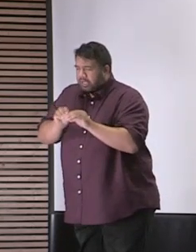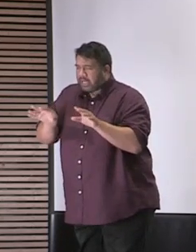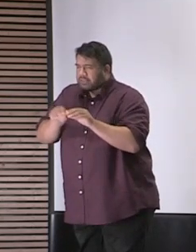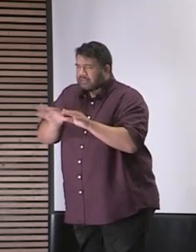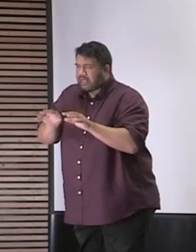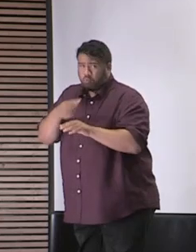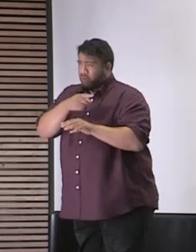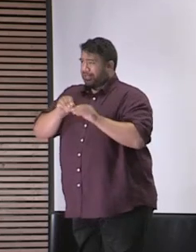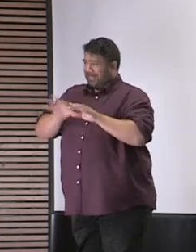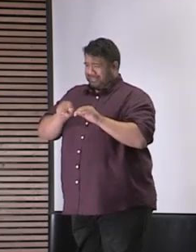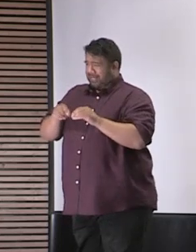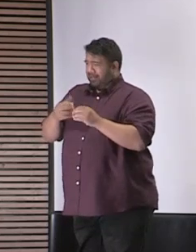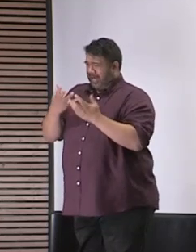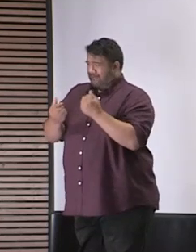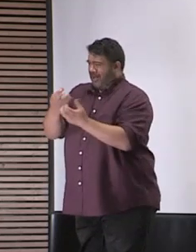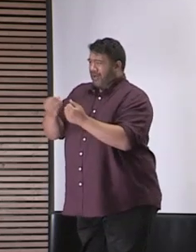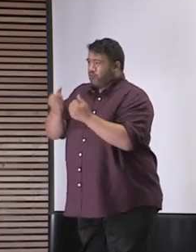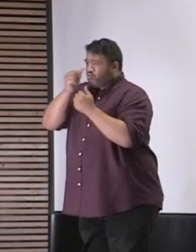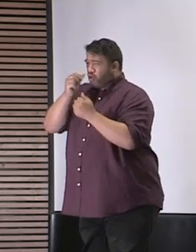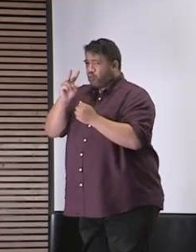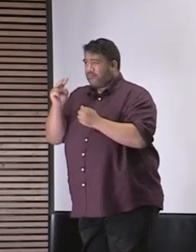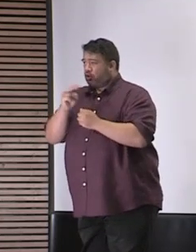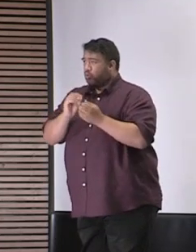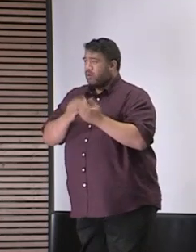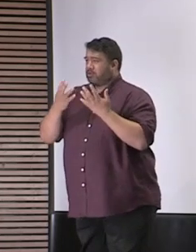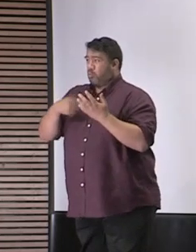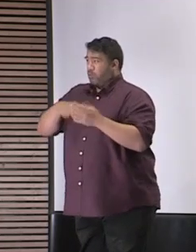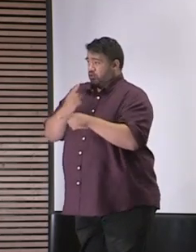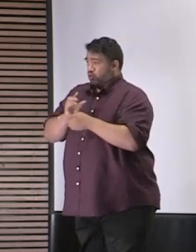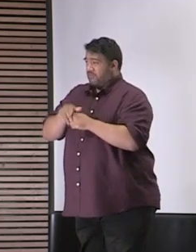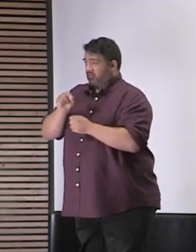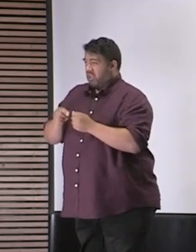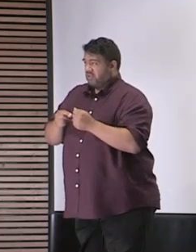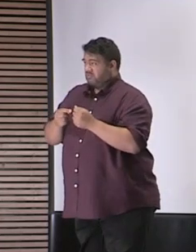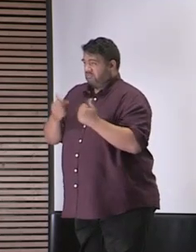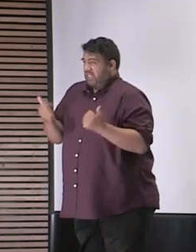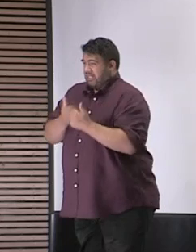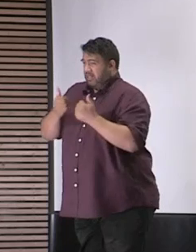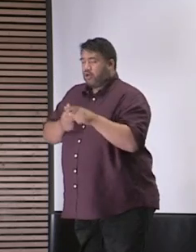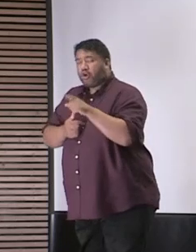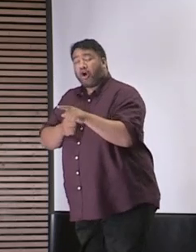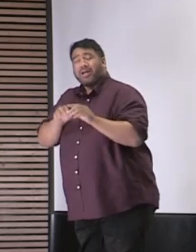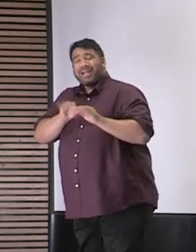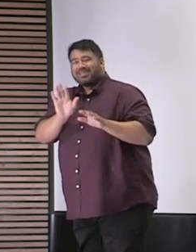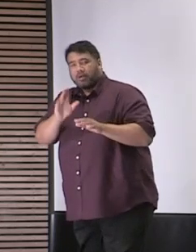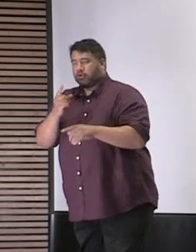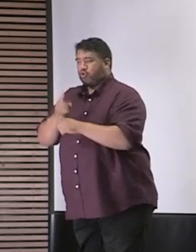nivel DHB. Porqué es eso... Jacinda Ardern: Sin embargo, está en un sitio web público. Es solo que el sitio web público no agregará pueblo por